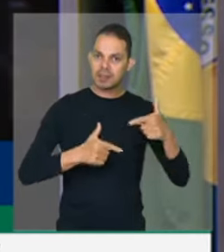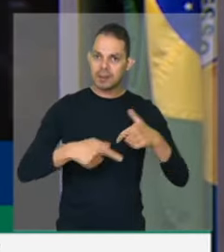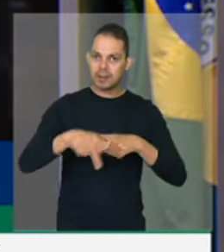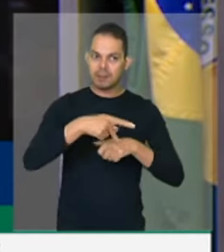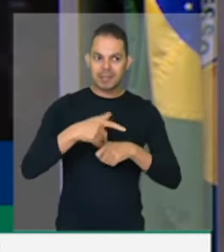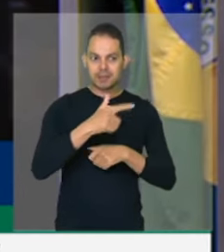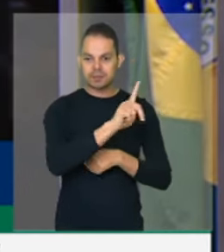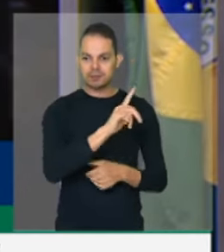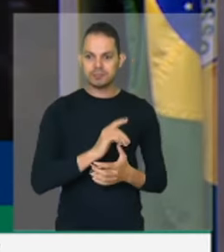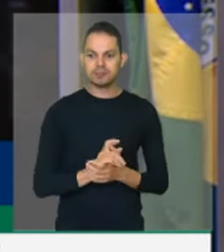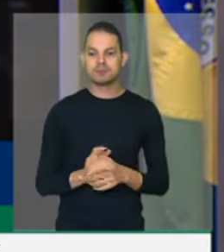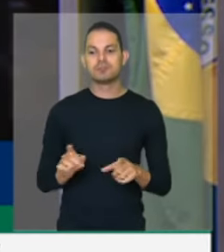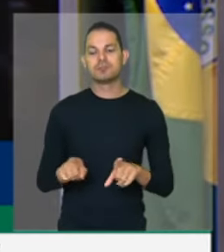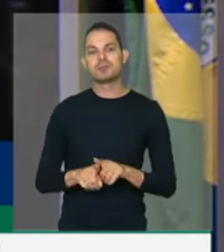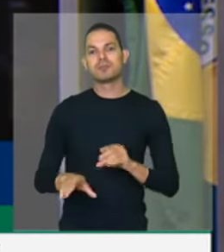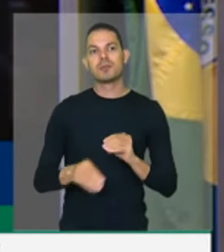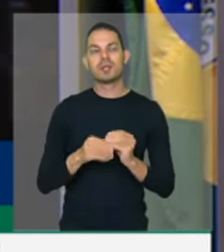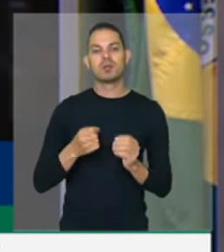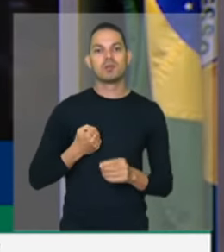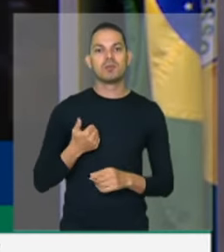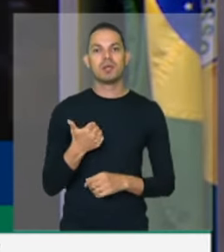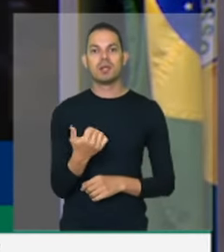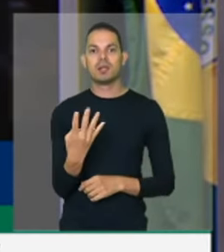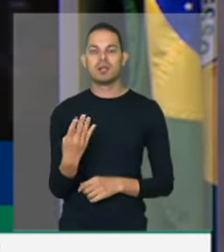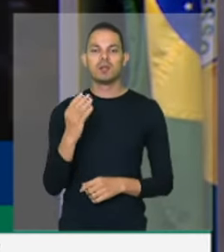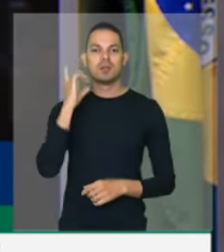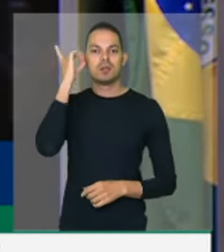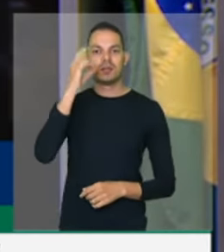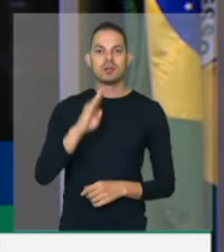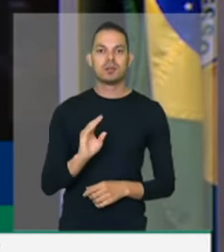DEPUTADO BOHN GASS, DO PT DO RIO GRANDE DO SUL E DE SOLANO DO PIAUÍ, PREVÊDISPENSA DE LICITAÇÃO PARA A AQUISIÇÃO